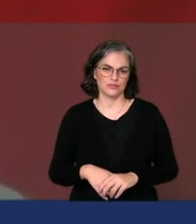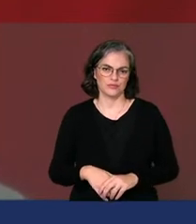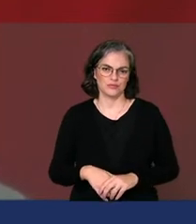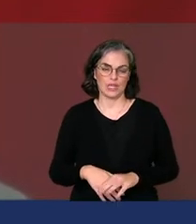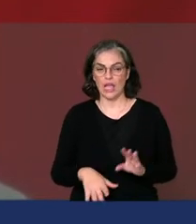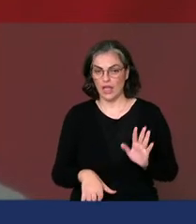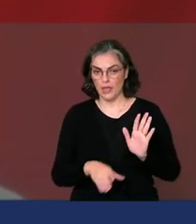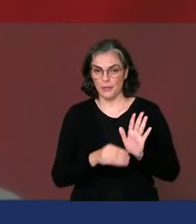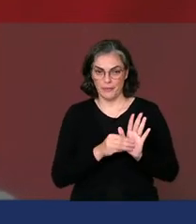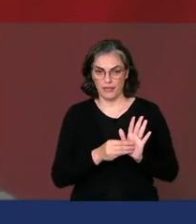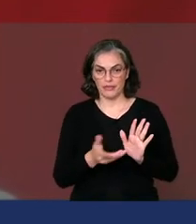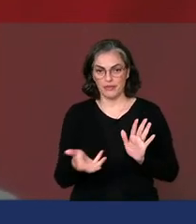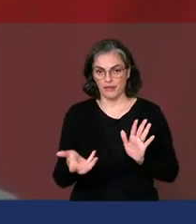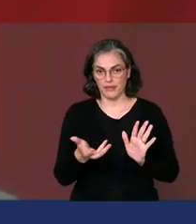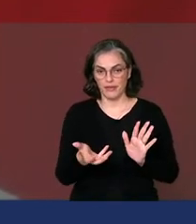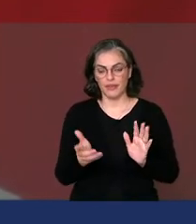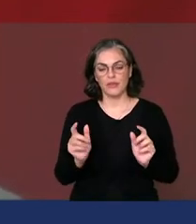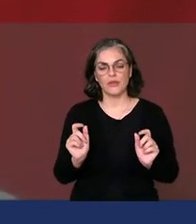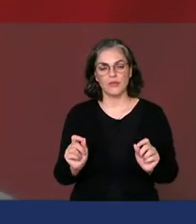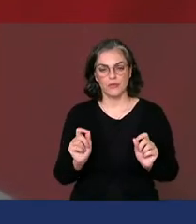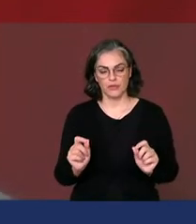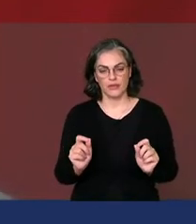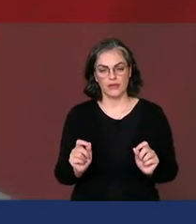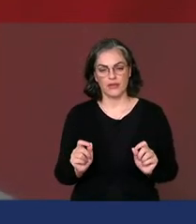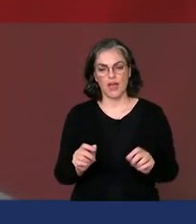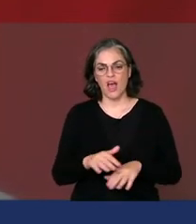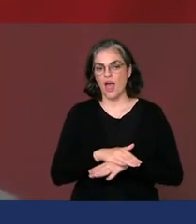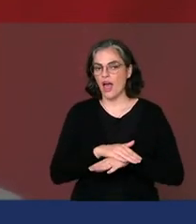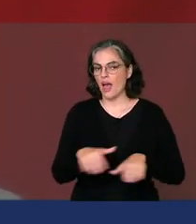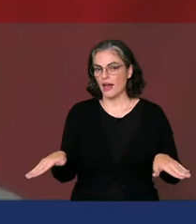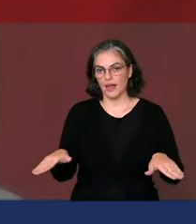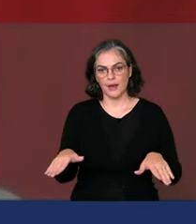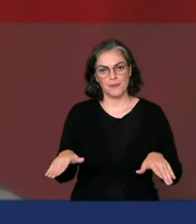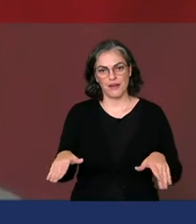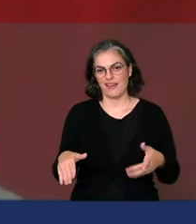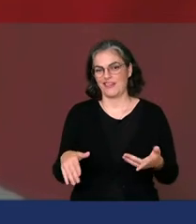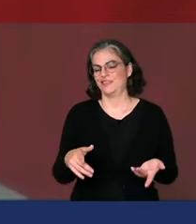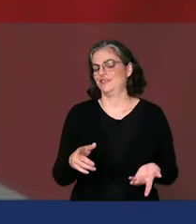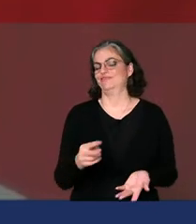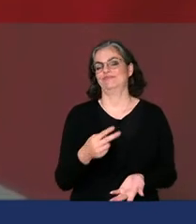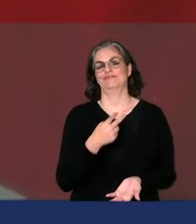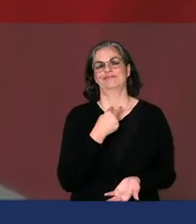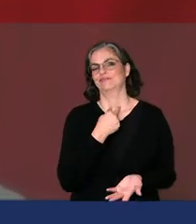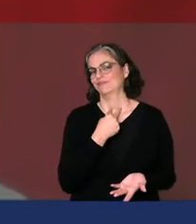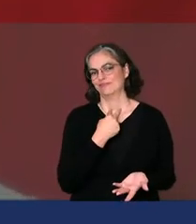RESOLVIDO. O QUE ESTA EMENDA PROPÕE É QUE SE ENCAMINHO NE PARA ACABAR COM AS CORRIDAS DE CAVALO E É INUSITADO, NÓS